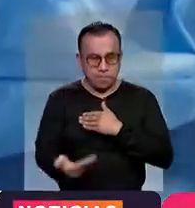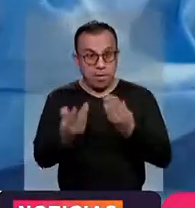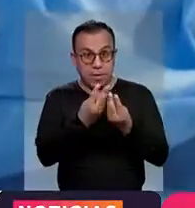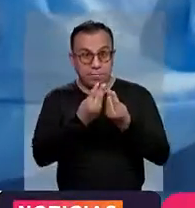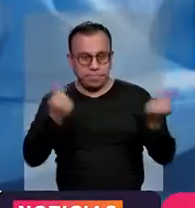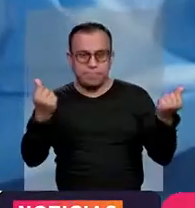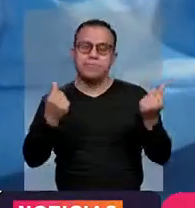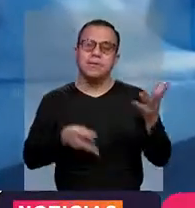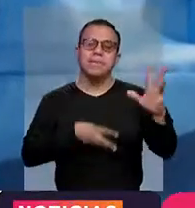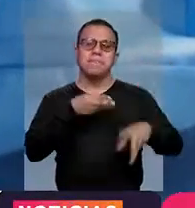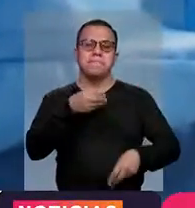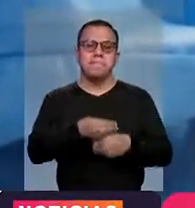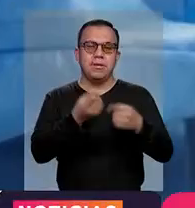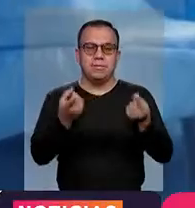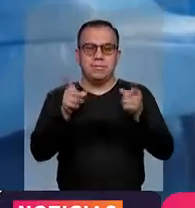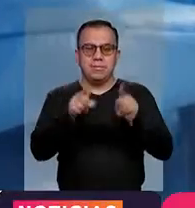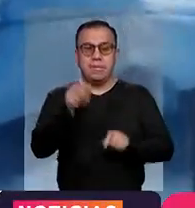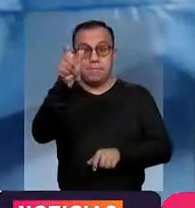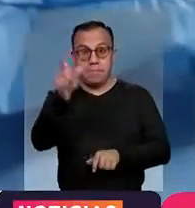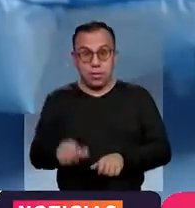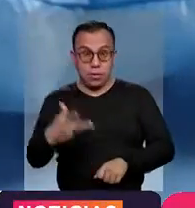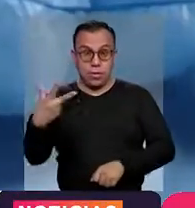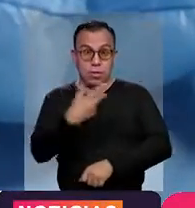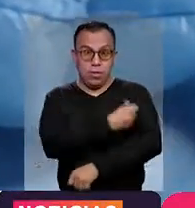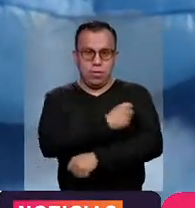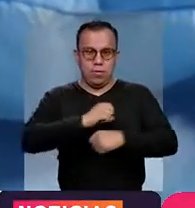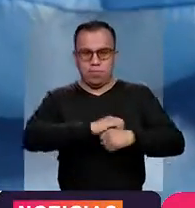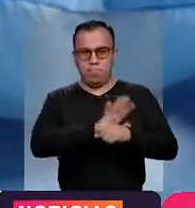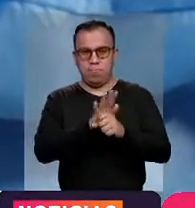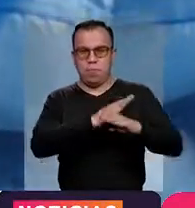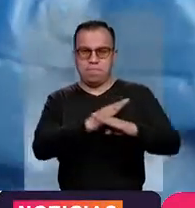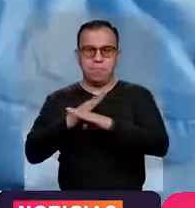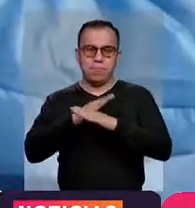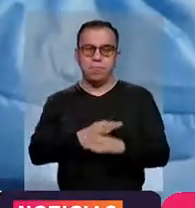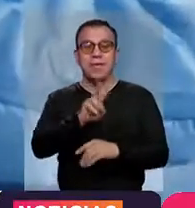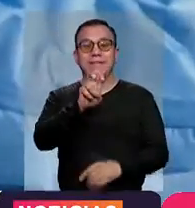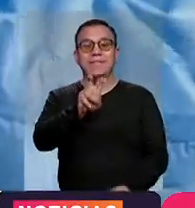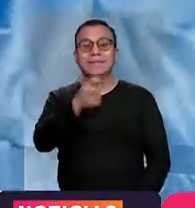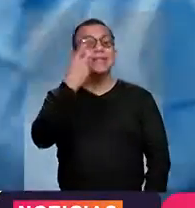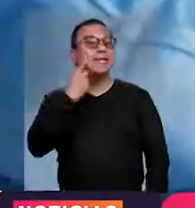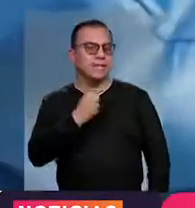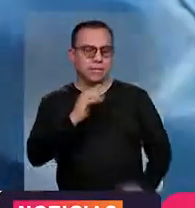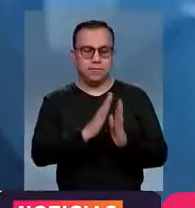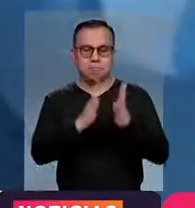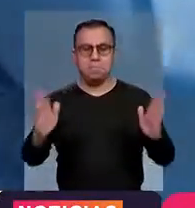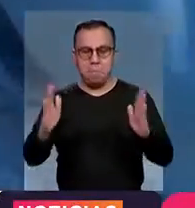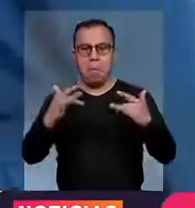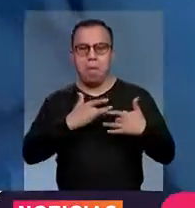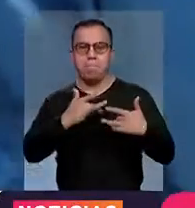AQUELLAS PERSONAS QUE HAN TENIDO SíNTOMAS RELACIONADOS CON EL COVID-19 O HAN ESTADO EN CONTACTO CON UN CASO CONFIRMADO DEBEN ESPERAR 14